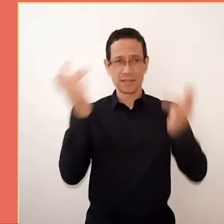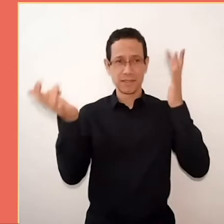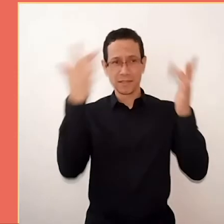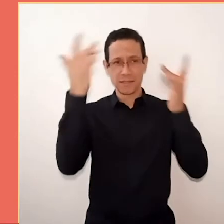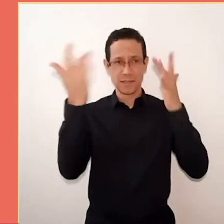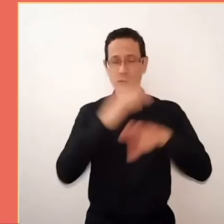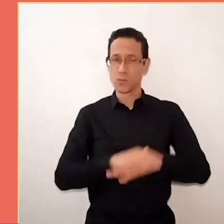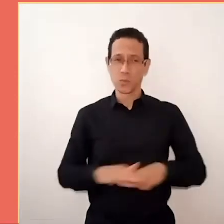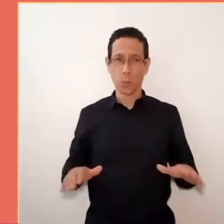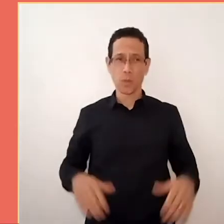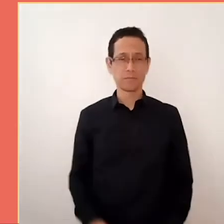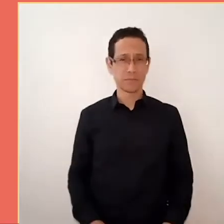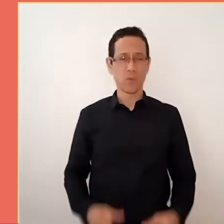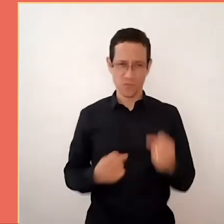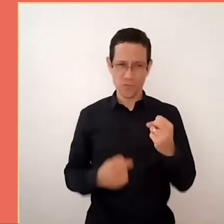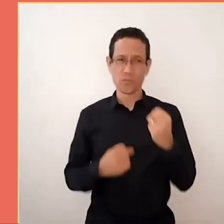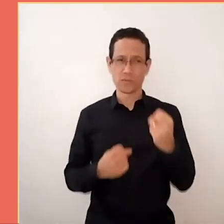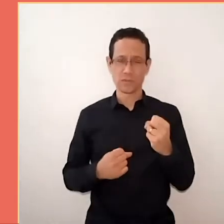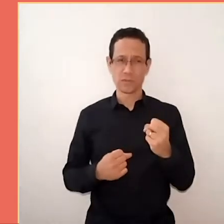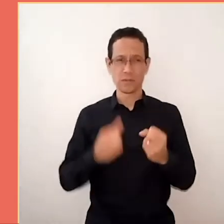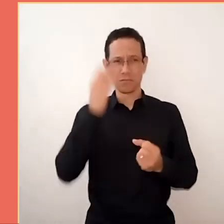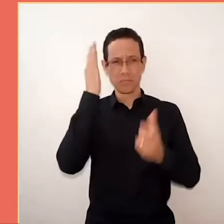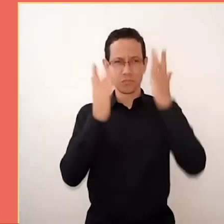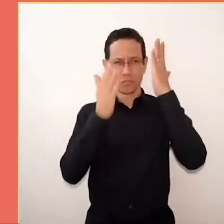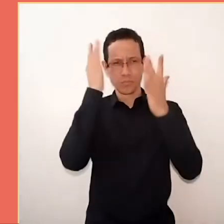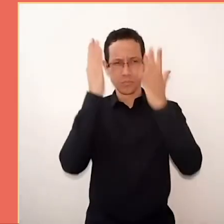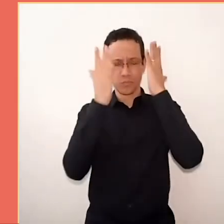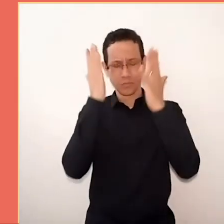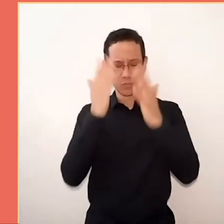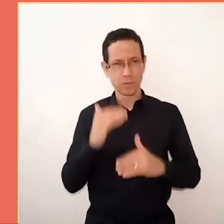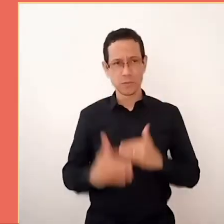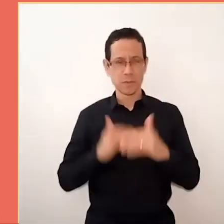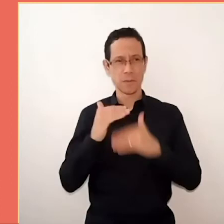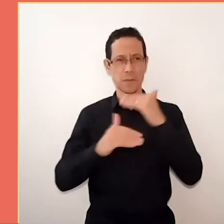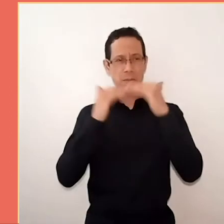para penetrar no imaginário, para construir um belo imaginário,